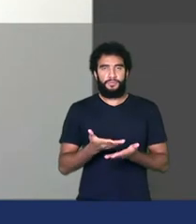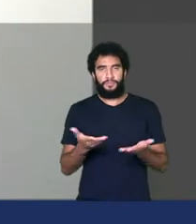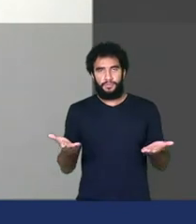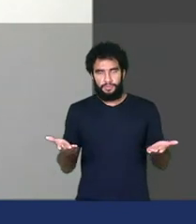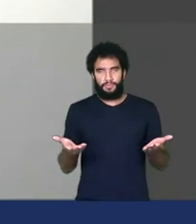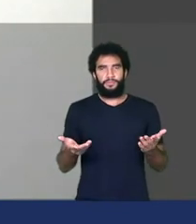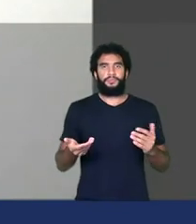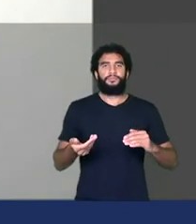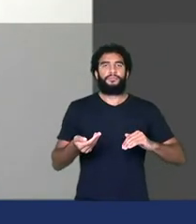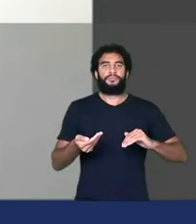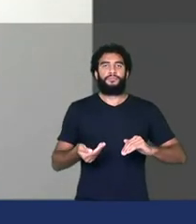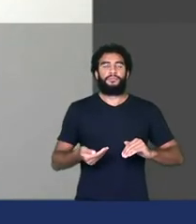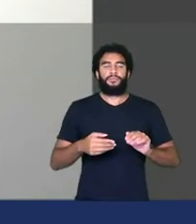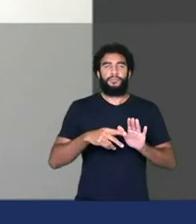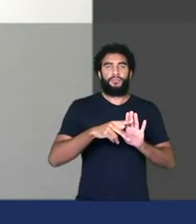TIVEMOS ONTEM É NOITE NESSA